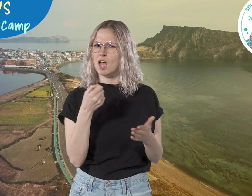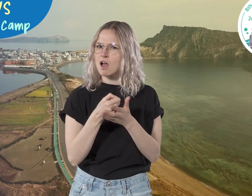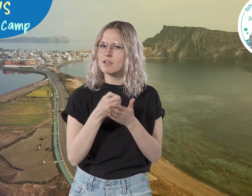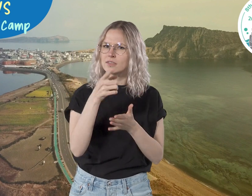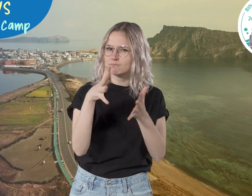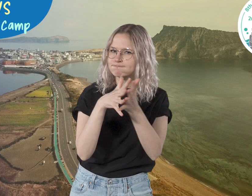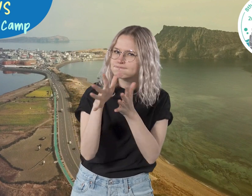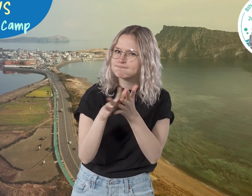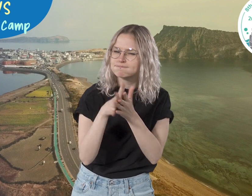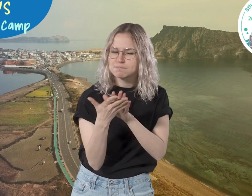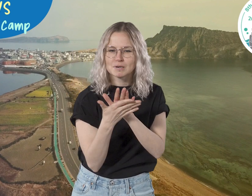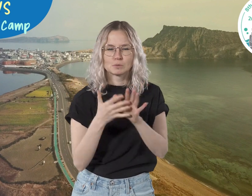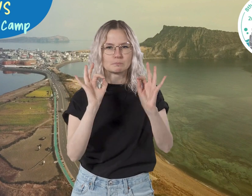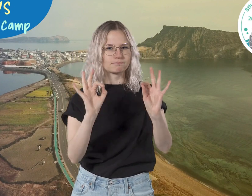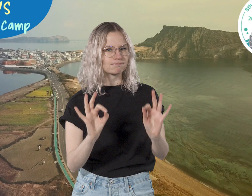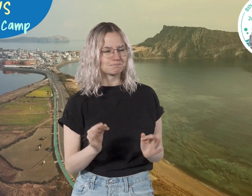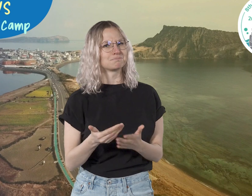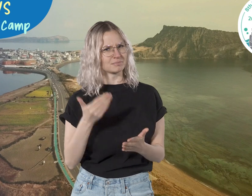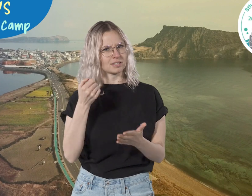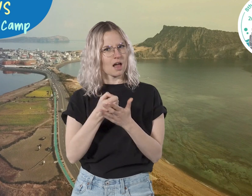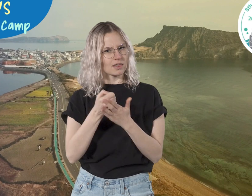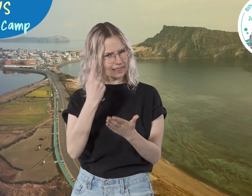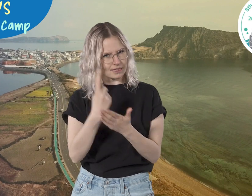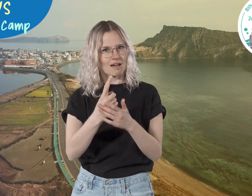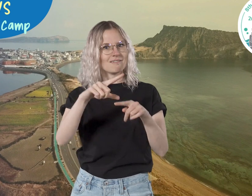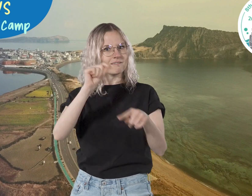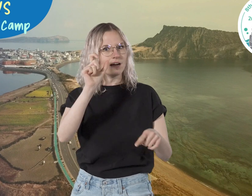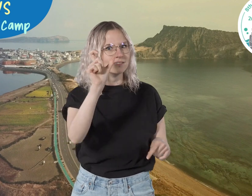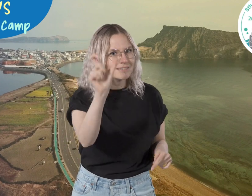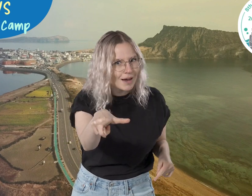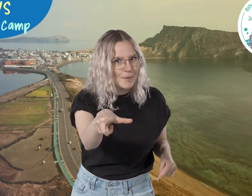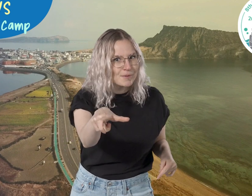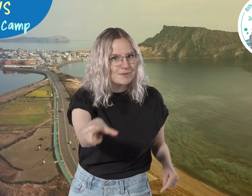Perustelethan hyvin, miksi juuri sinun pitäisi päästä leirille!